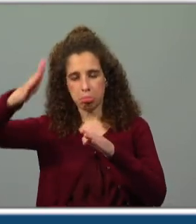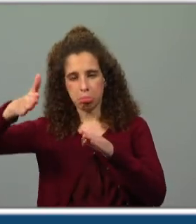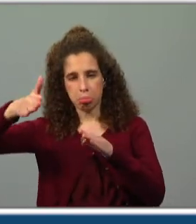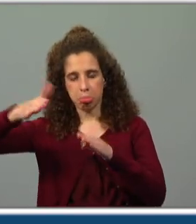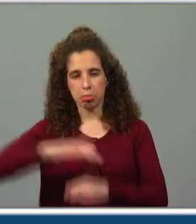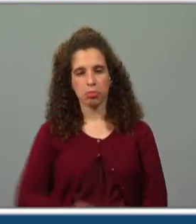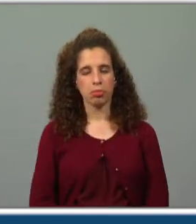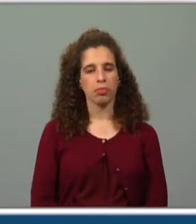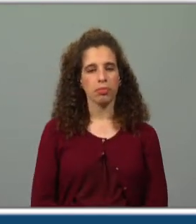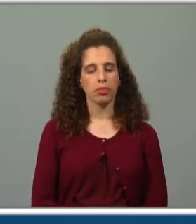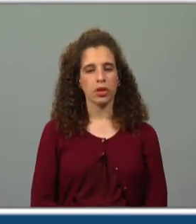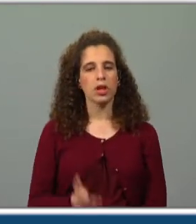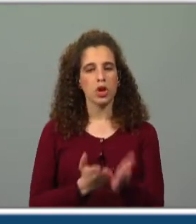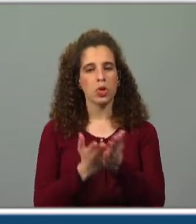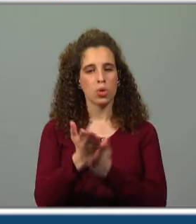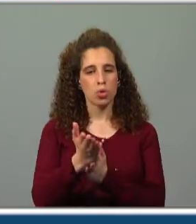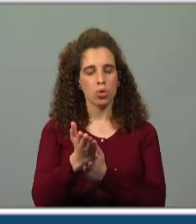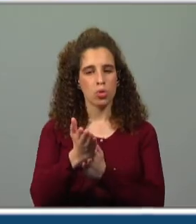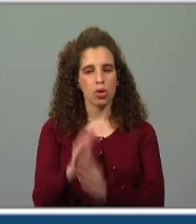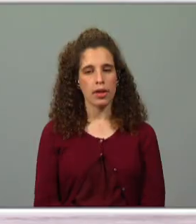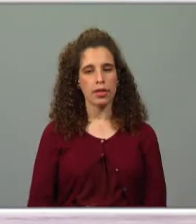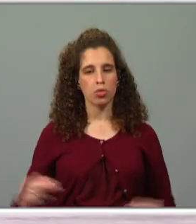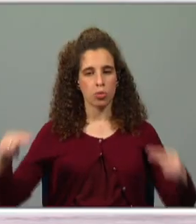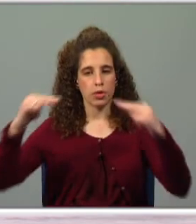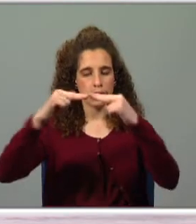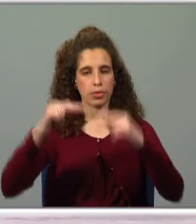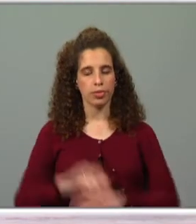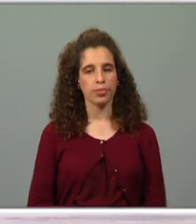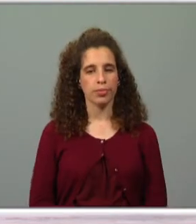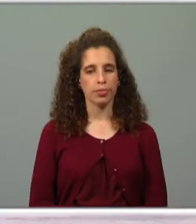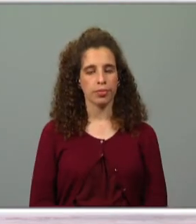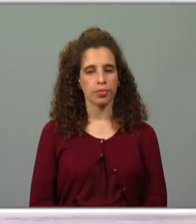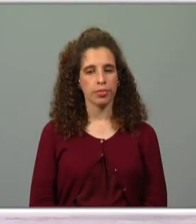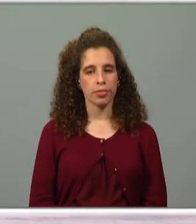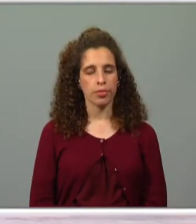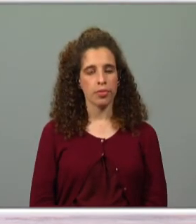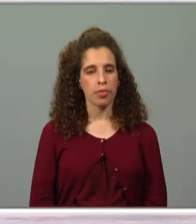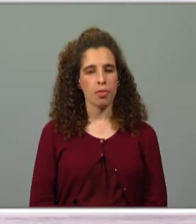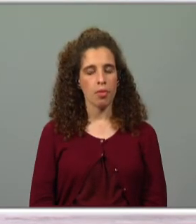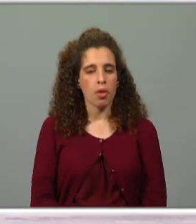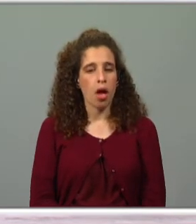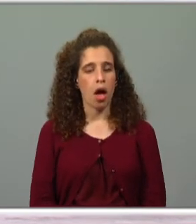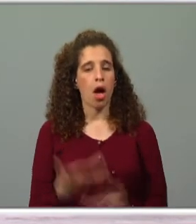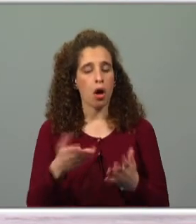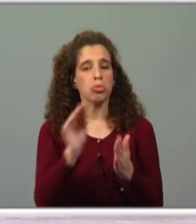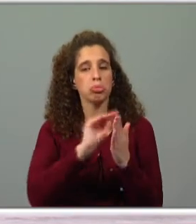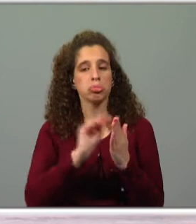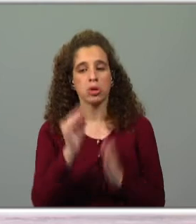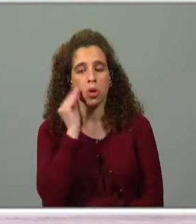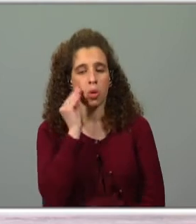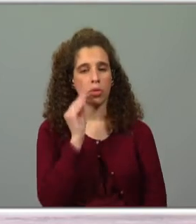referido e a continuação de um Aqueduto e como é que nós iremos preencher muito 引述和延續渡槽我們要怎麼填這麼多